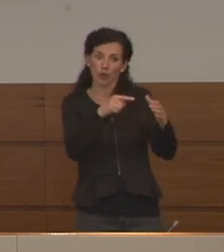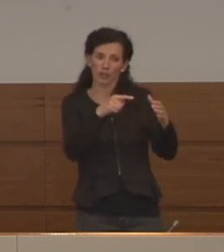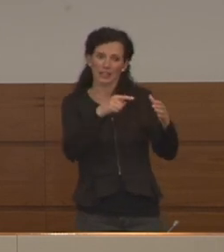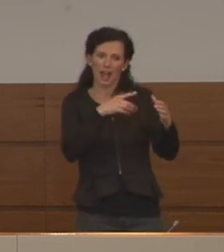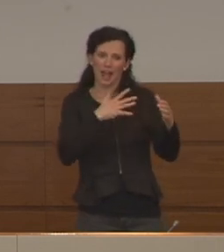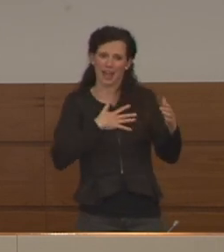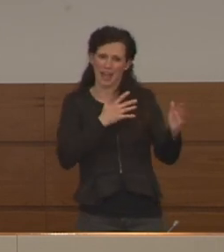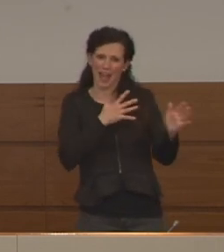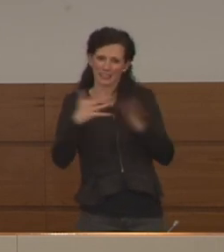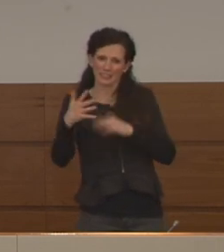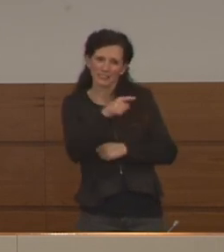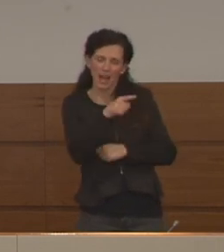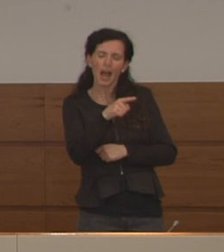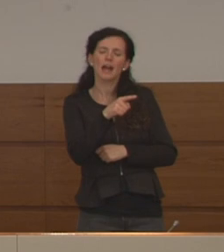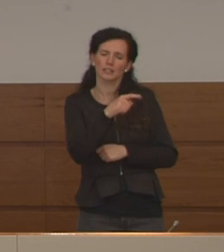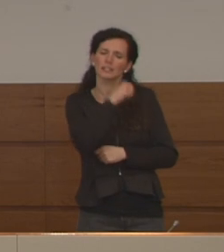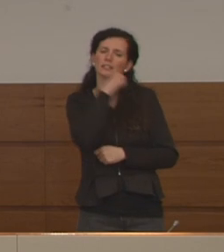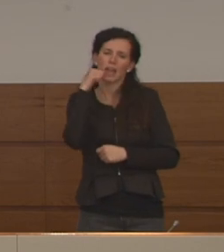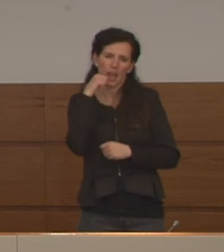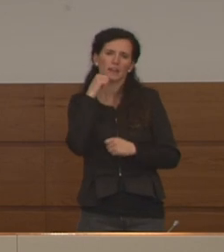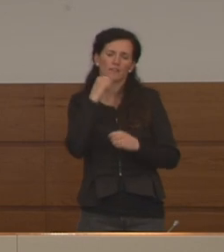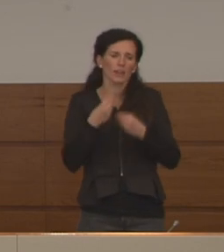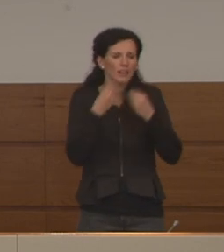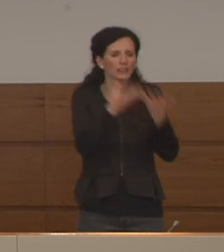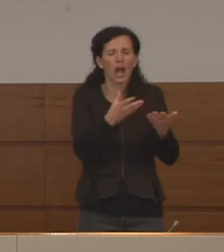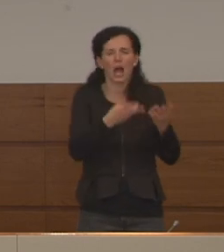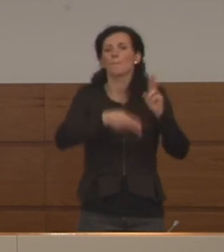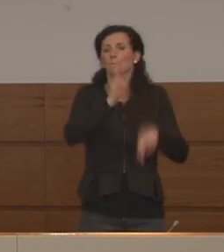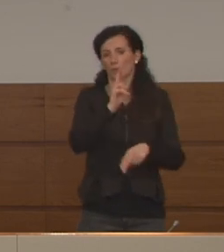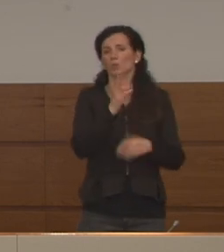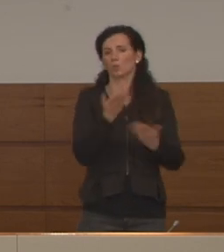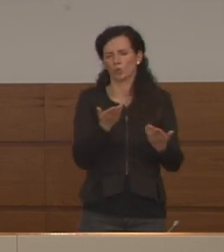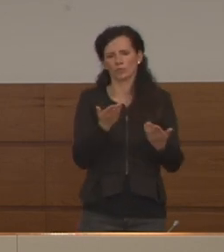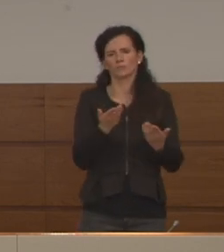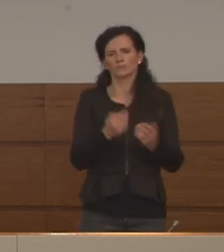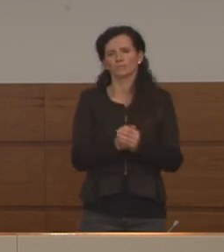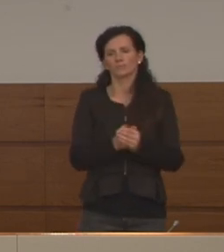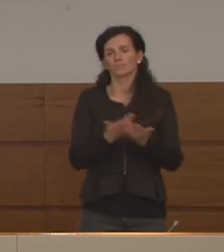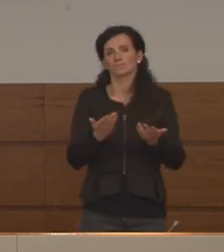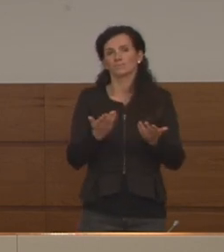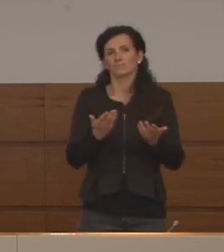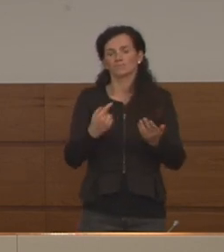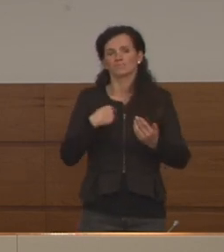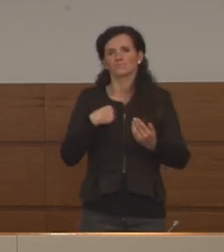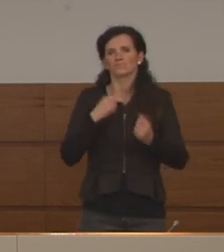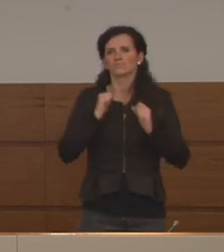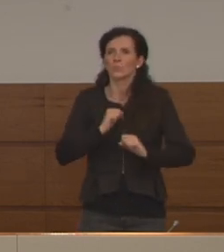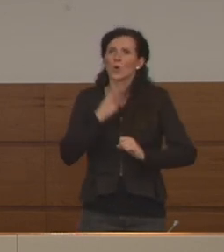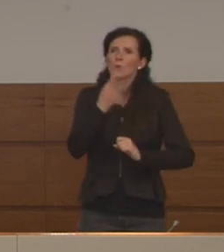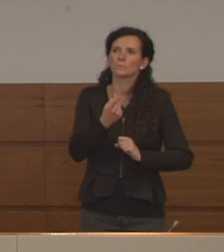Quindi su questo credo che la difficile... come si può dire?